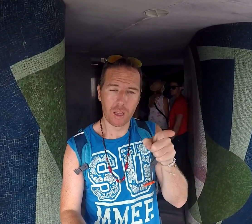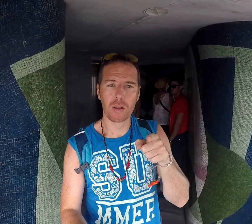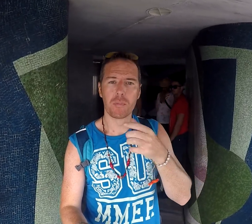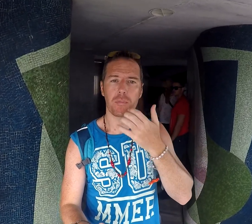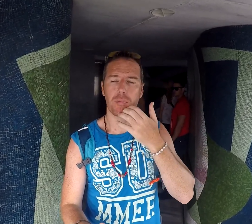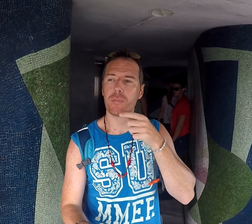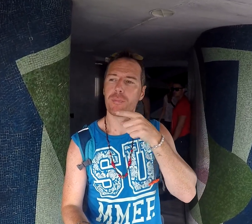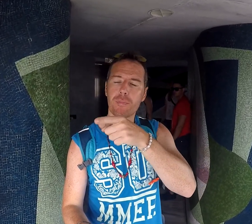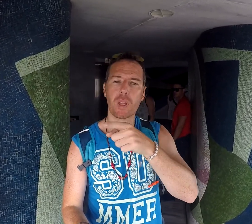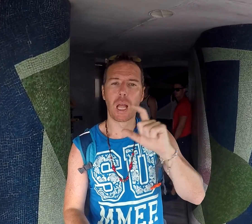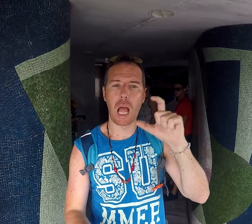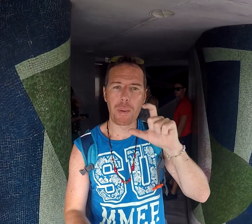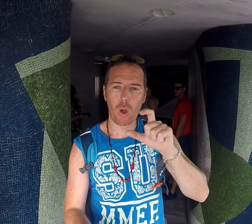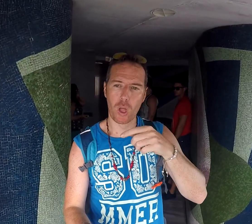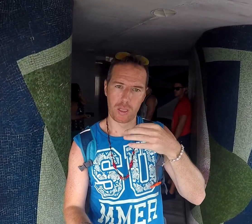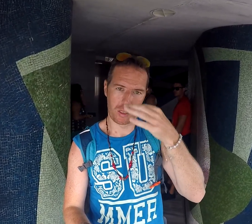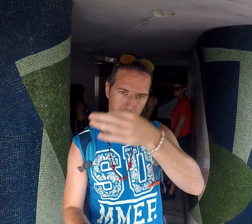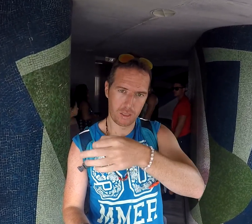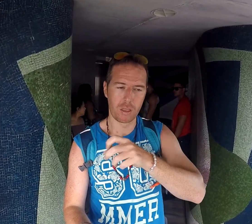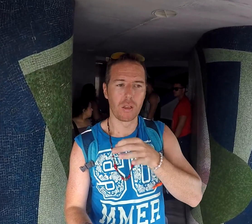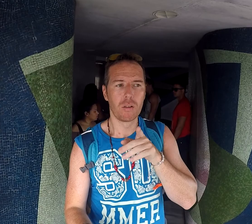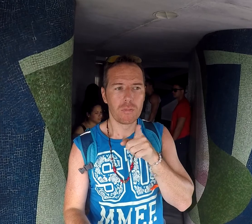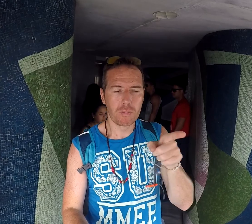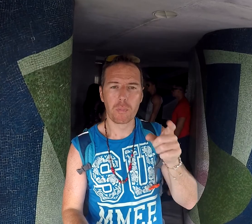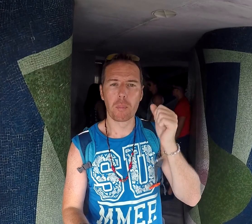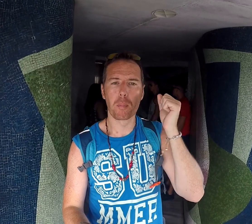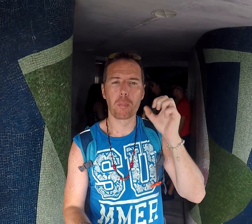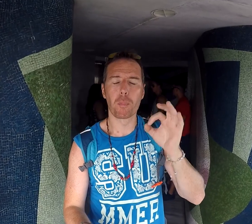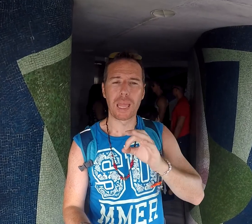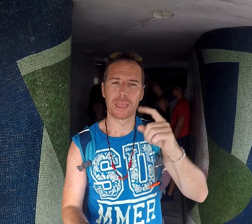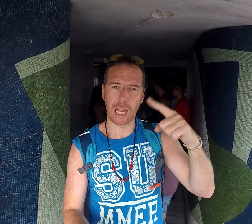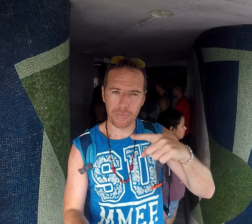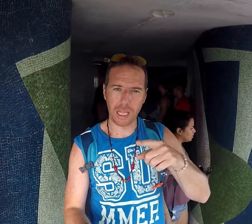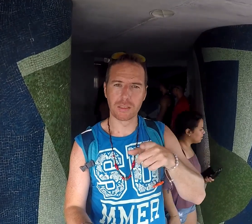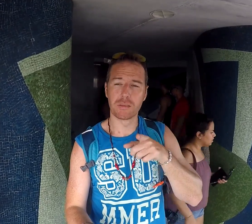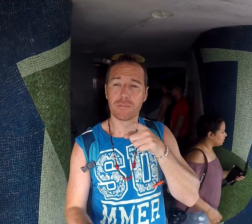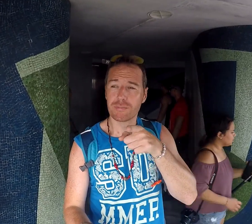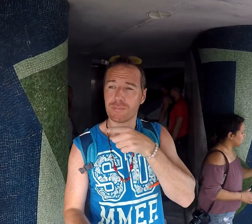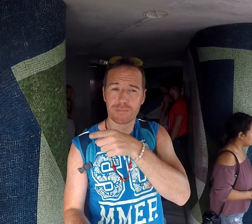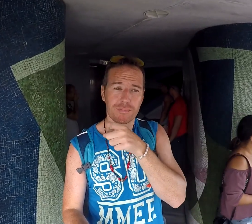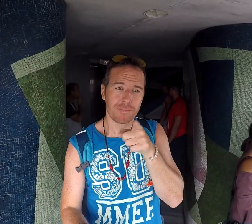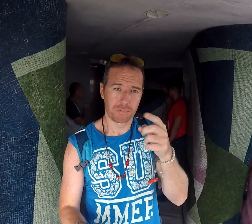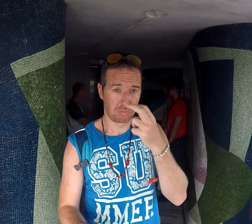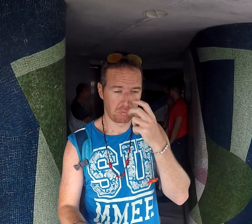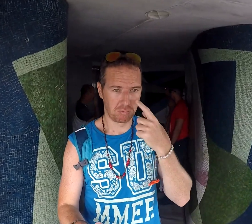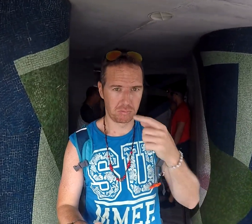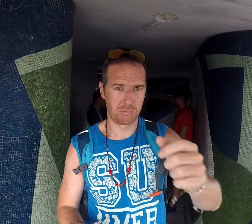Por ejemplo, Camagüey, Matanzas..., vamos a echar un vistazo